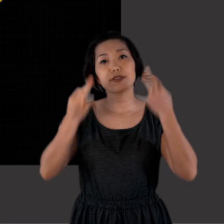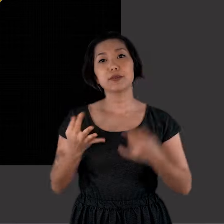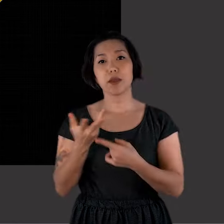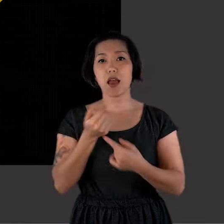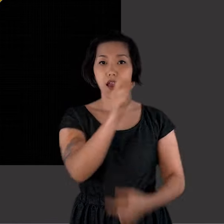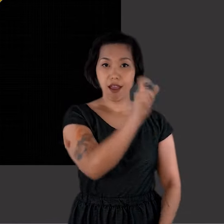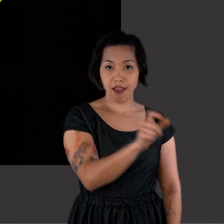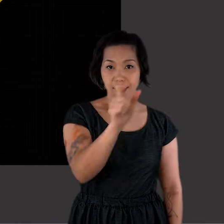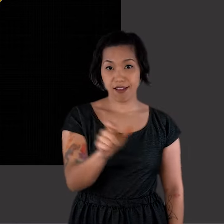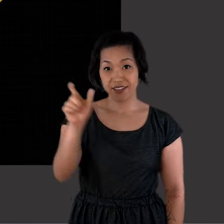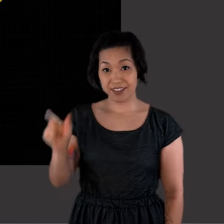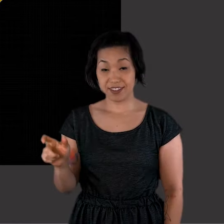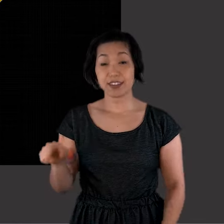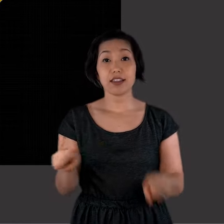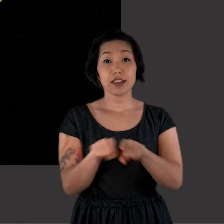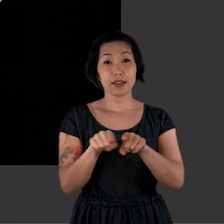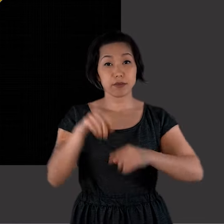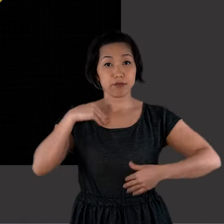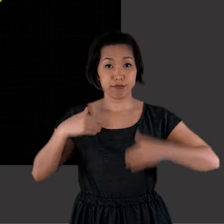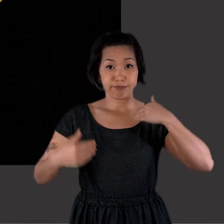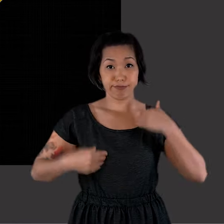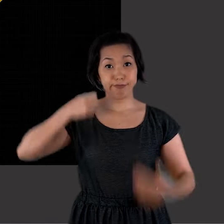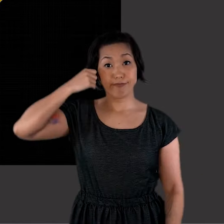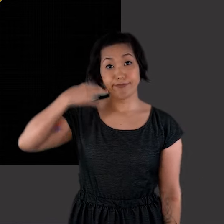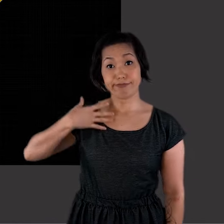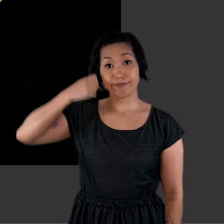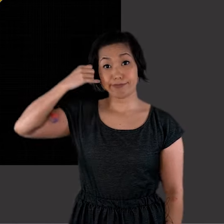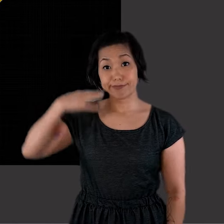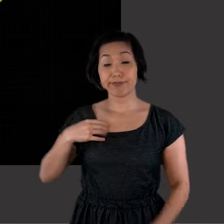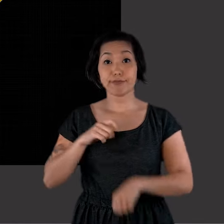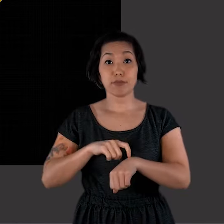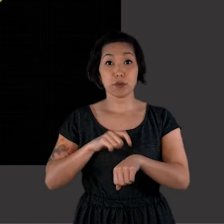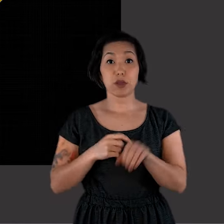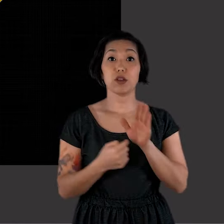A seguir irei contar um pouco sobre cada artista na ordem de aparição